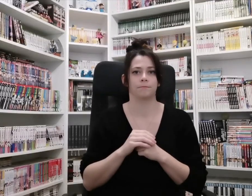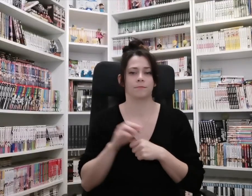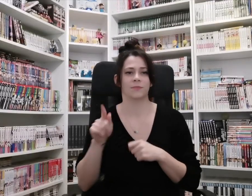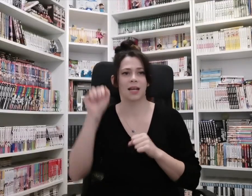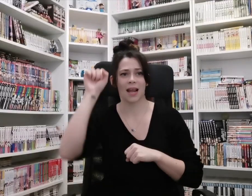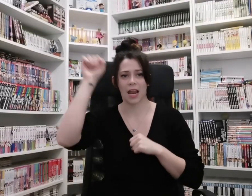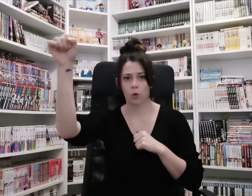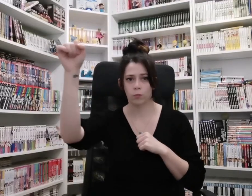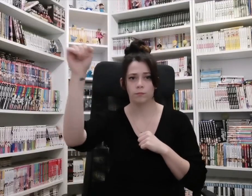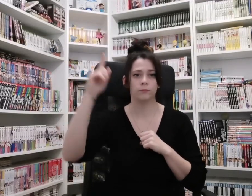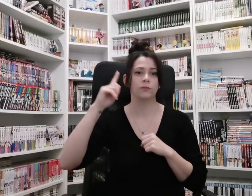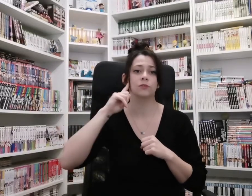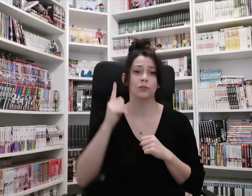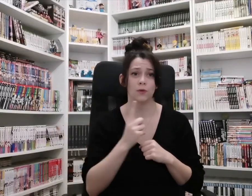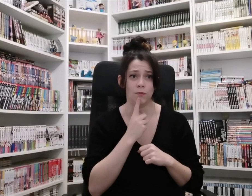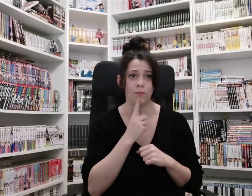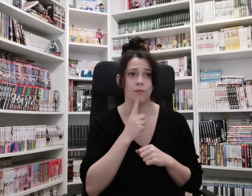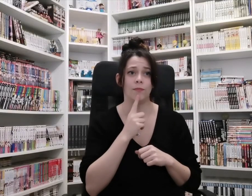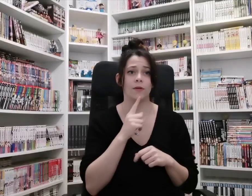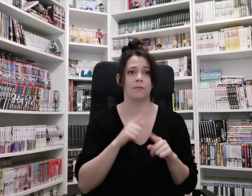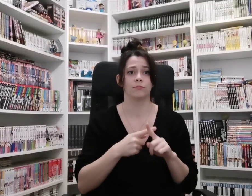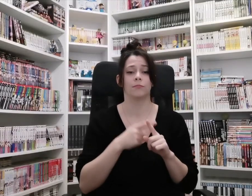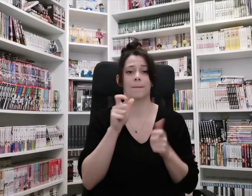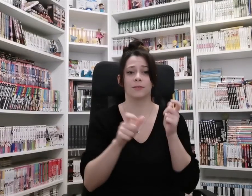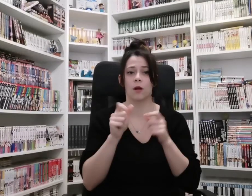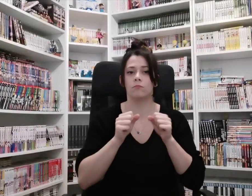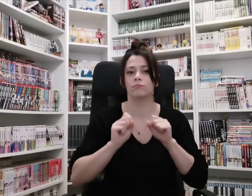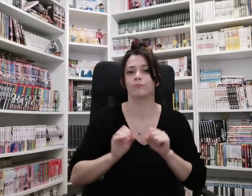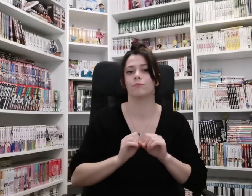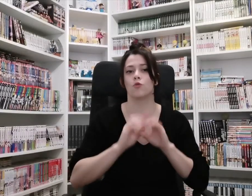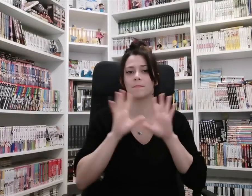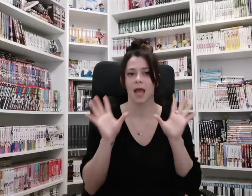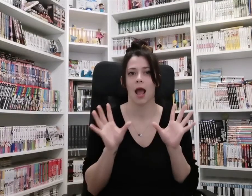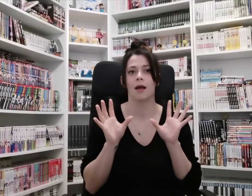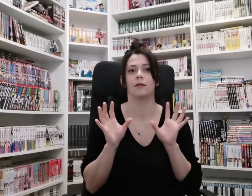l'héroïne sourde… est un personnage très lumineux…